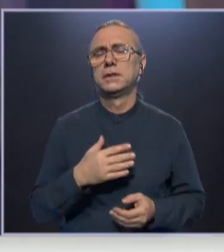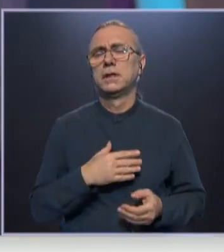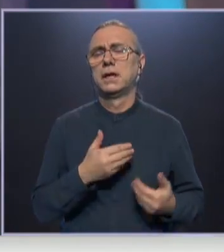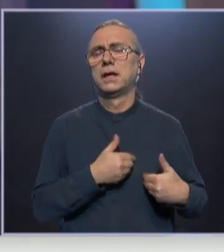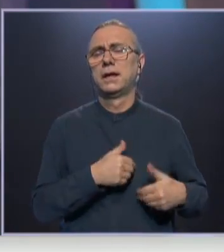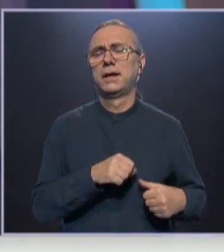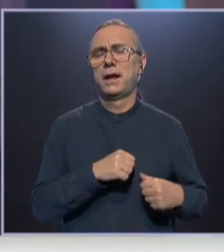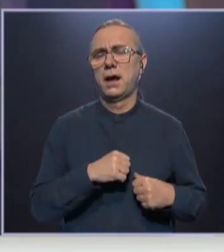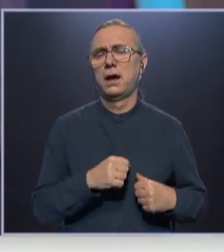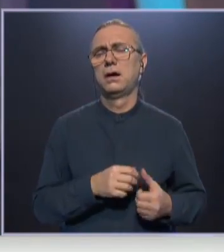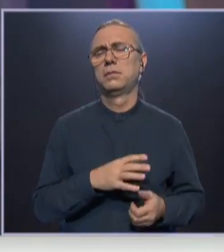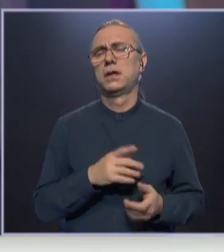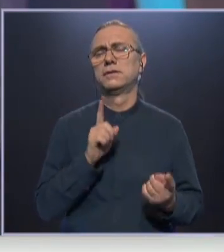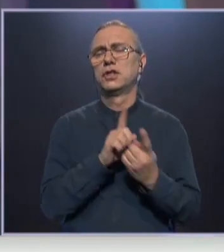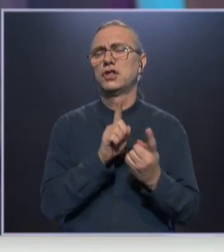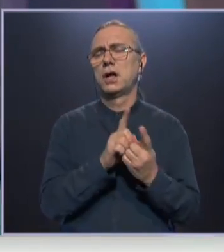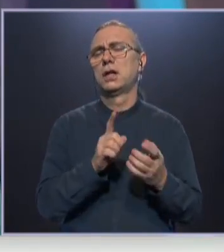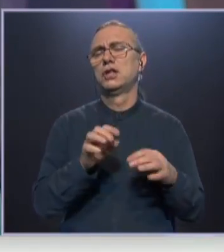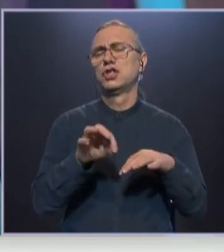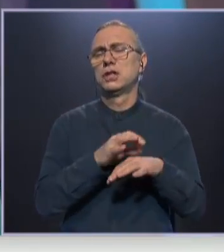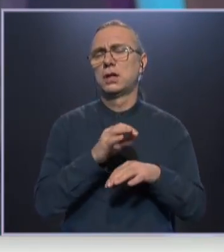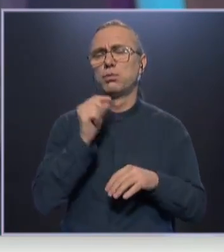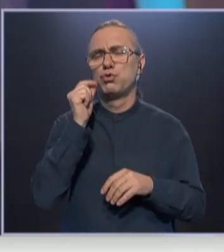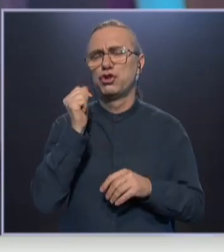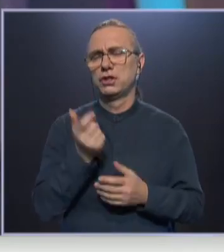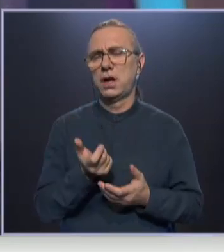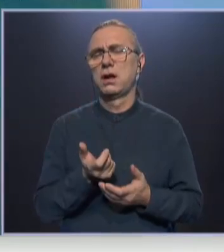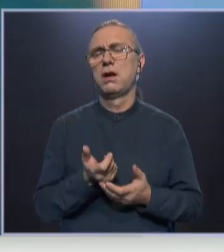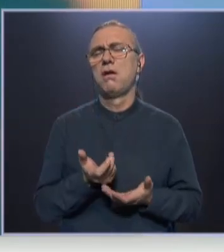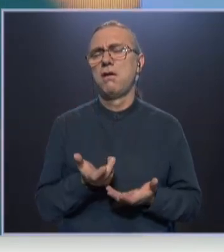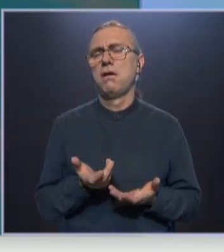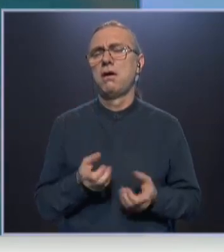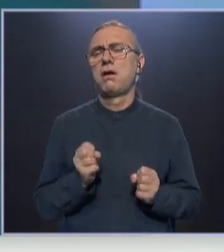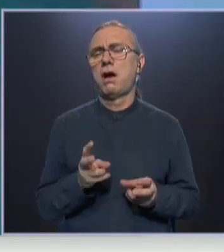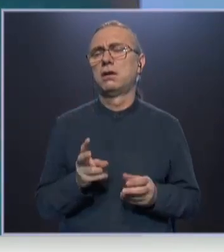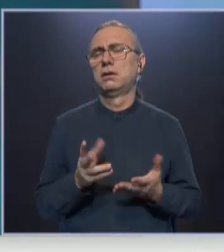был венчаном браке как искупить свои страшный грех Спасибо великое дело что вы пришли в сокрушение